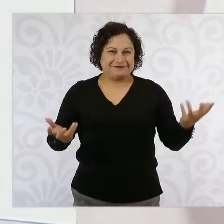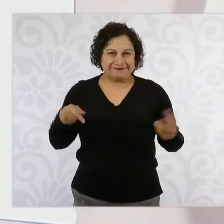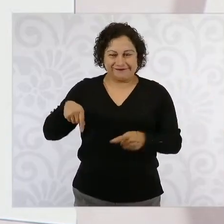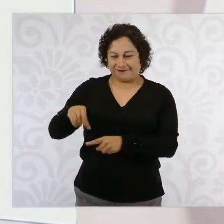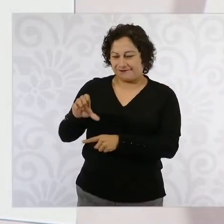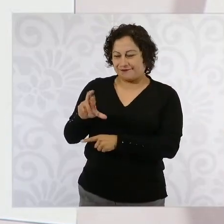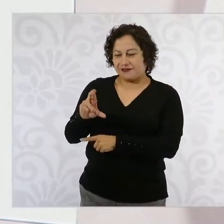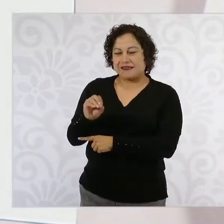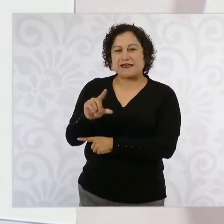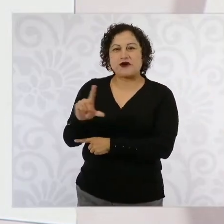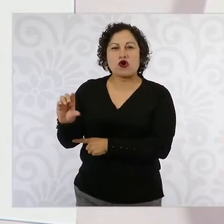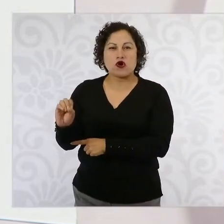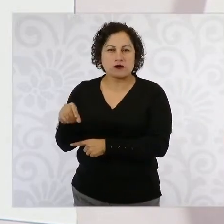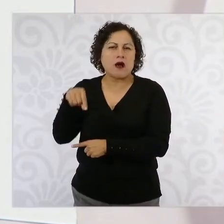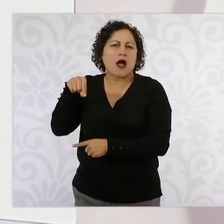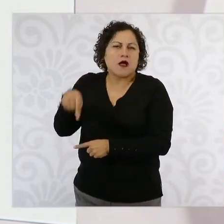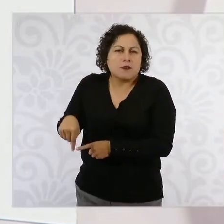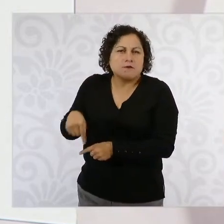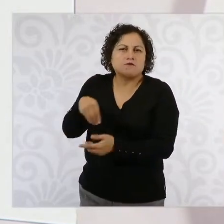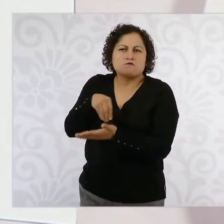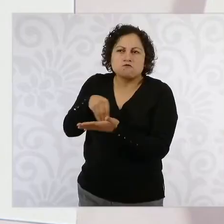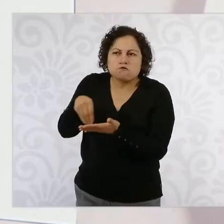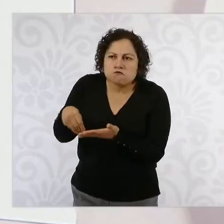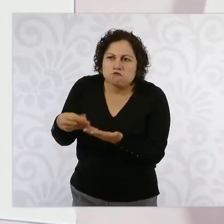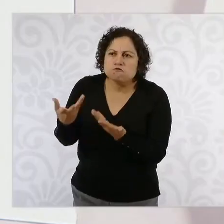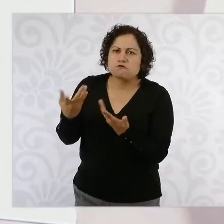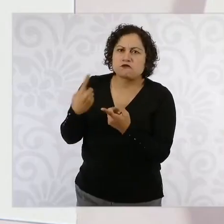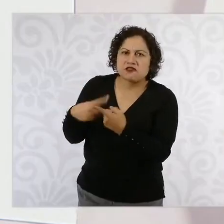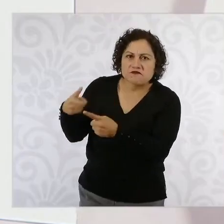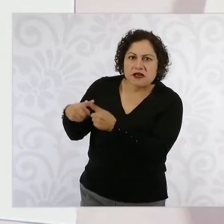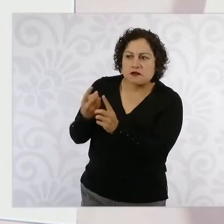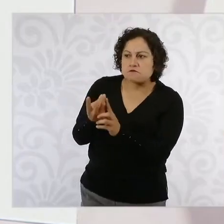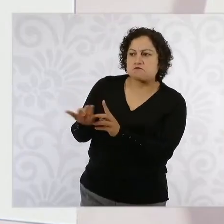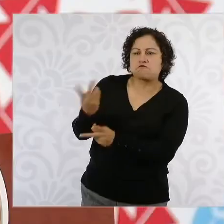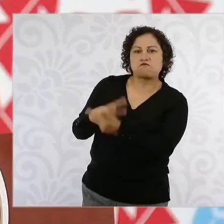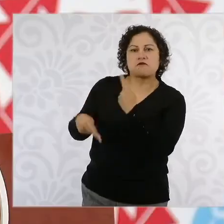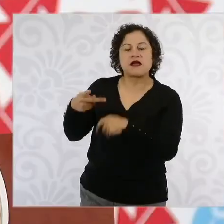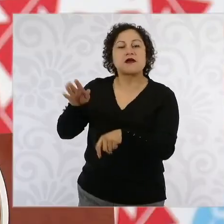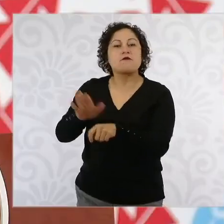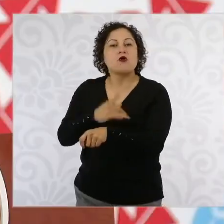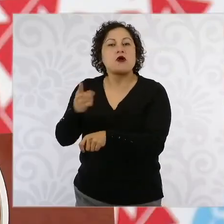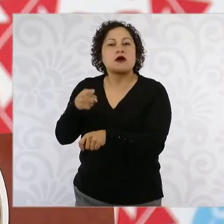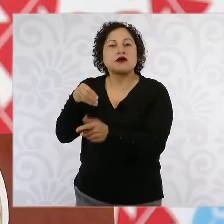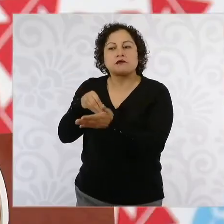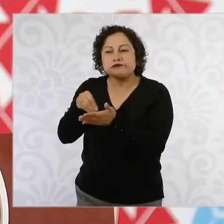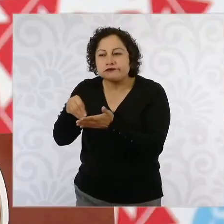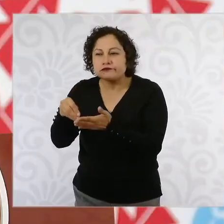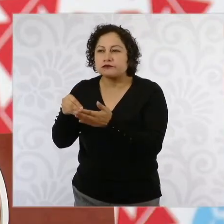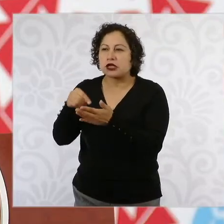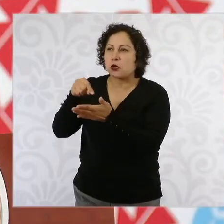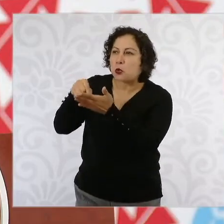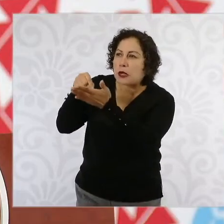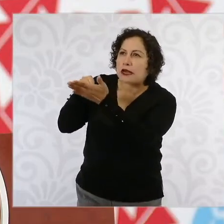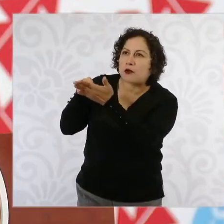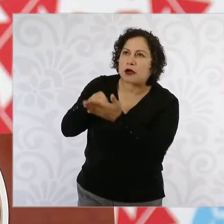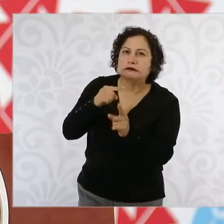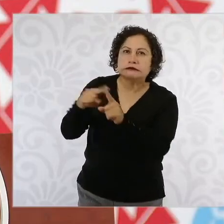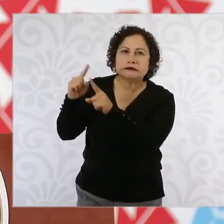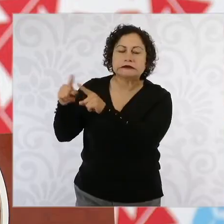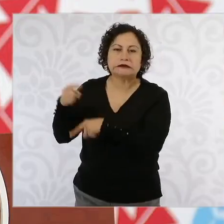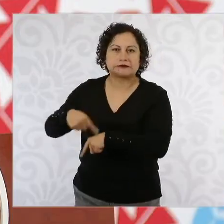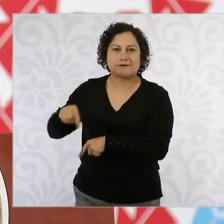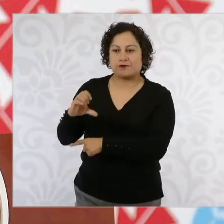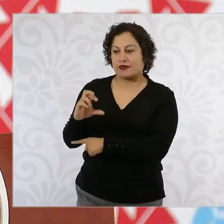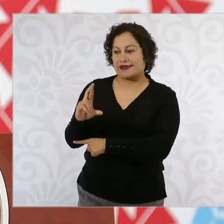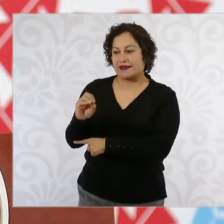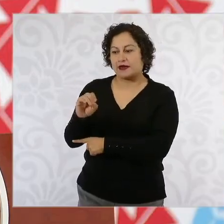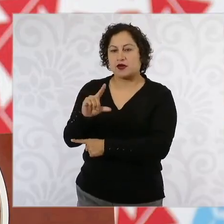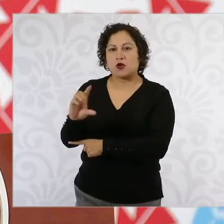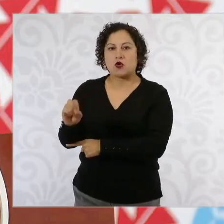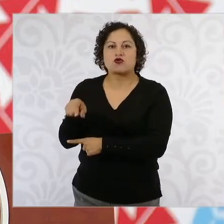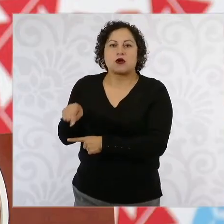siembra y de mejora de la semilla e Es que la semilla del Maíz criollo pues es productiva Es